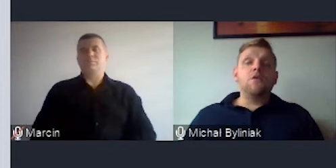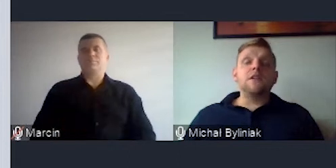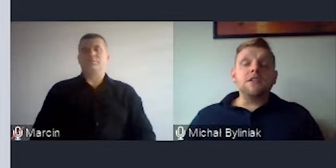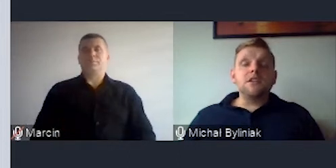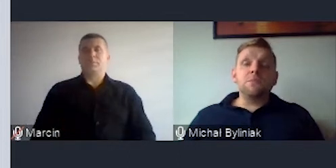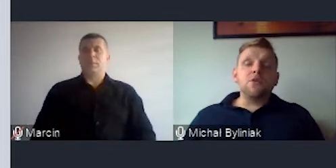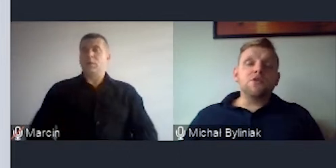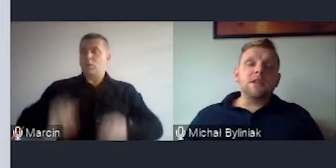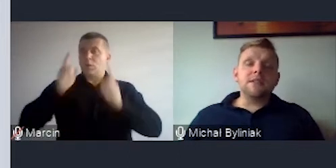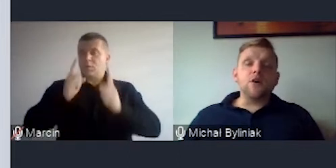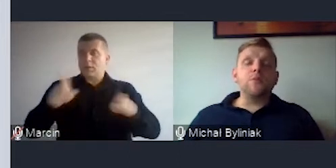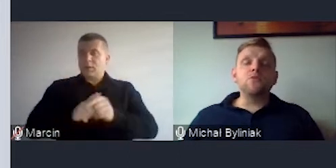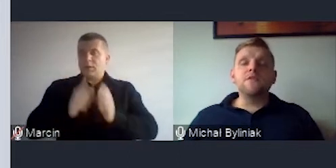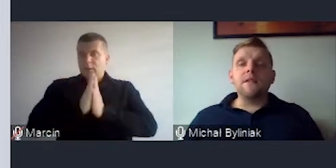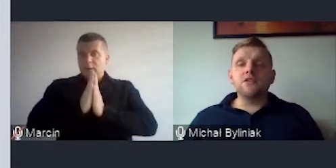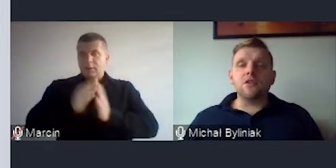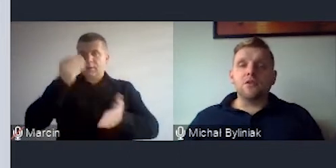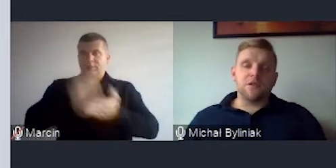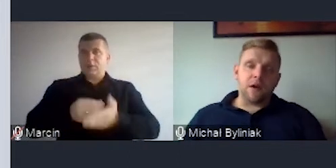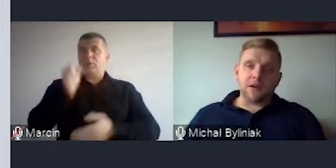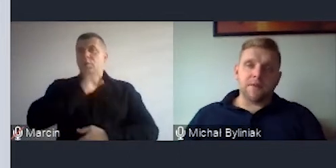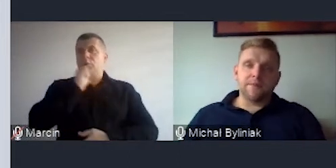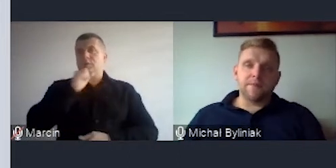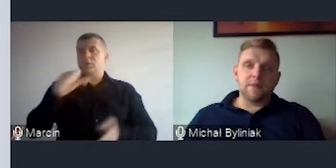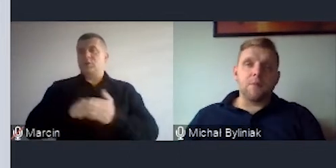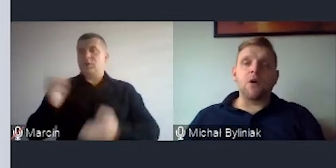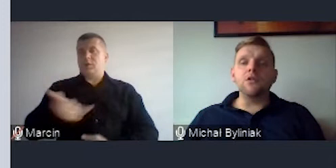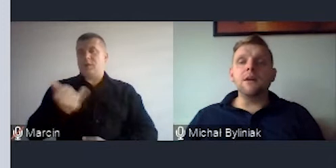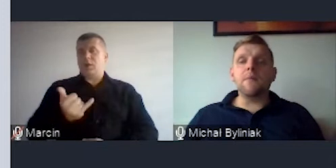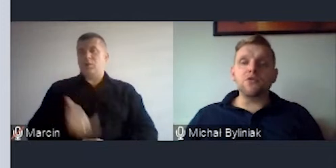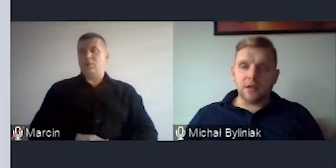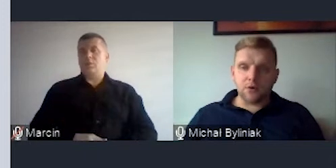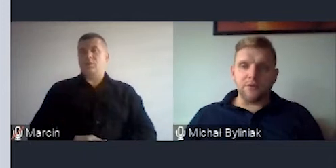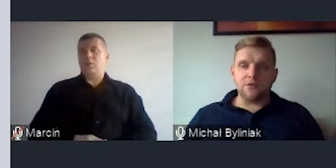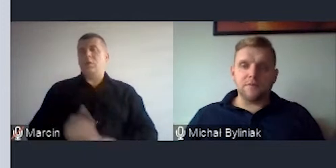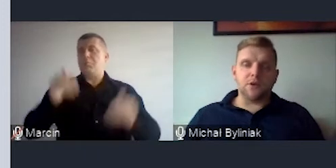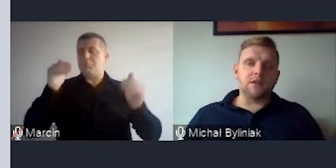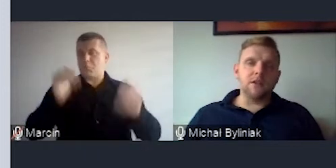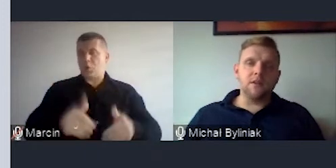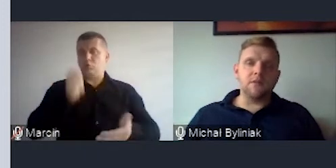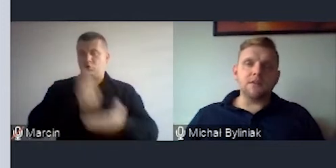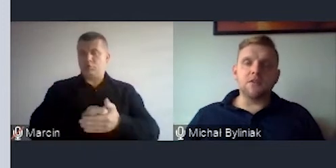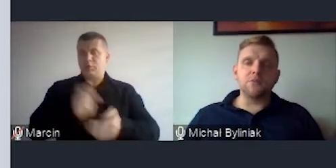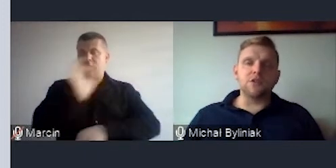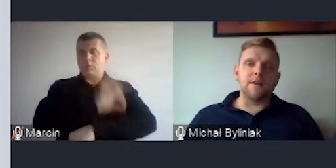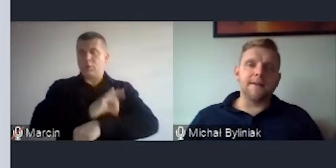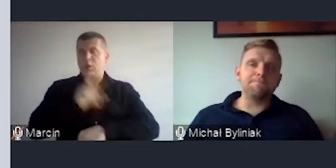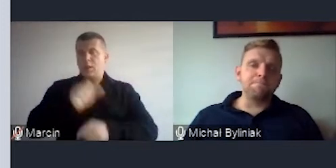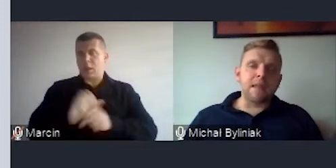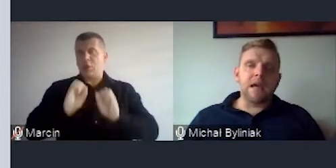Uważajcie też proszę na zakup używanych środków trwałych, bo o ile można je kupić w projekcie, jest to dopuszczalne,